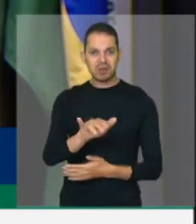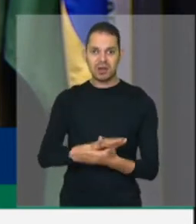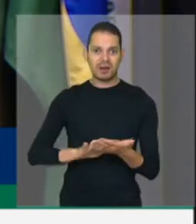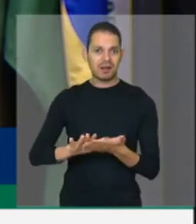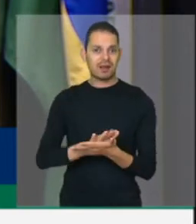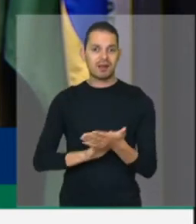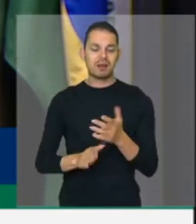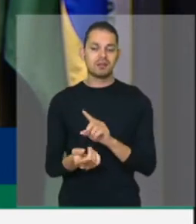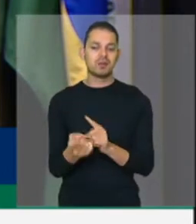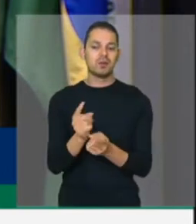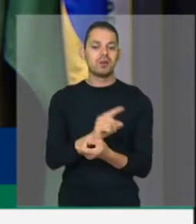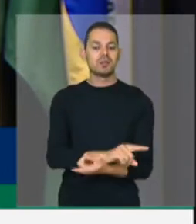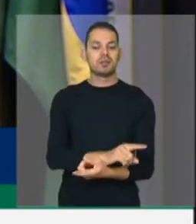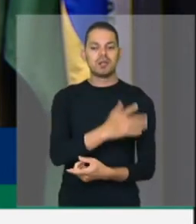ASSE. AO CONTRÁRIO. DEIXOU